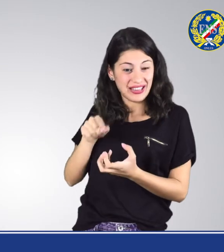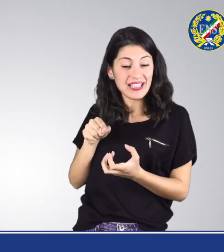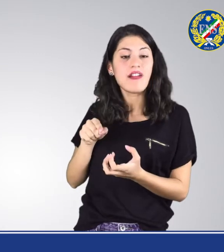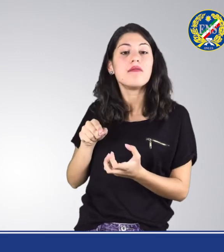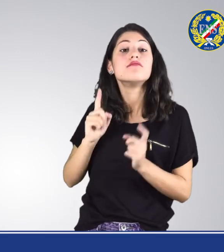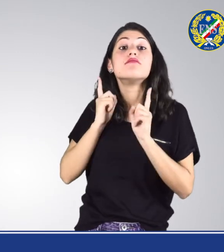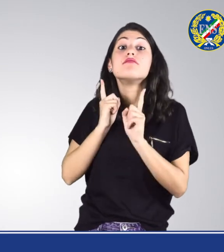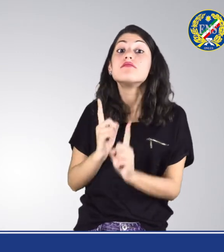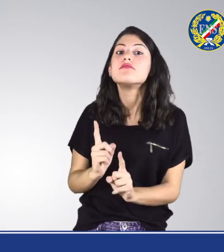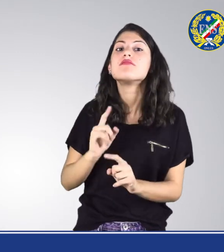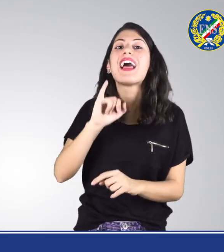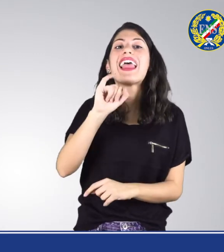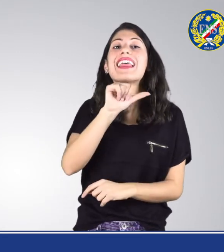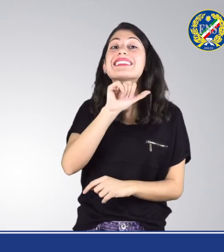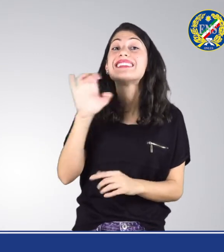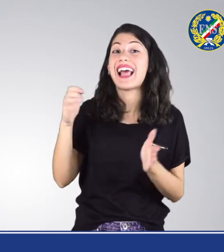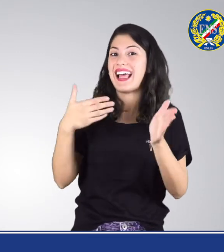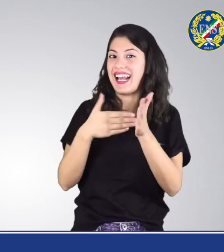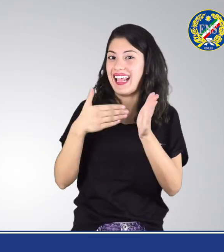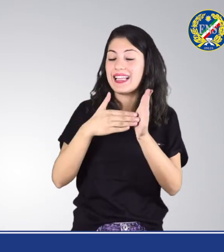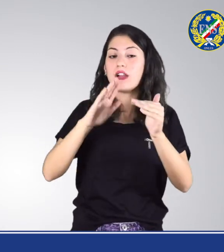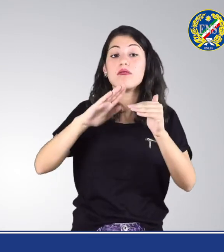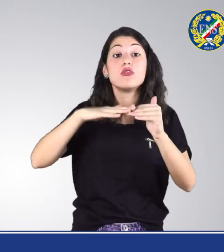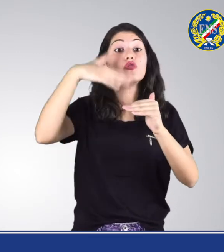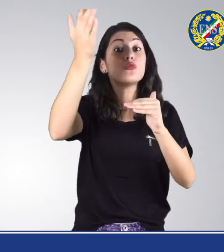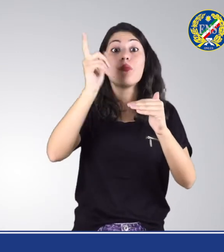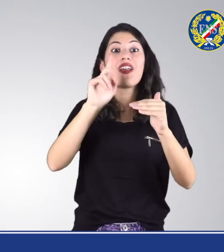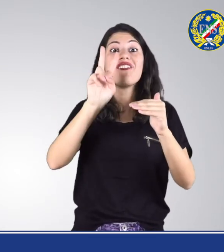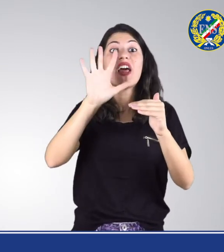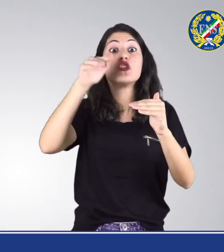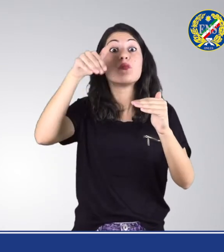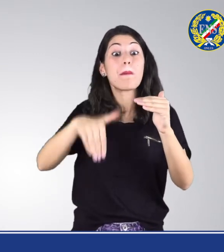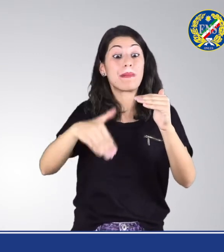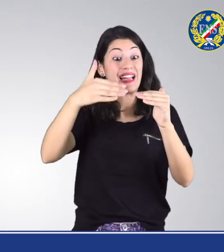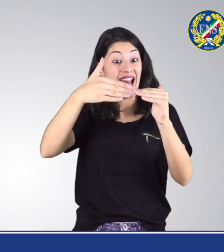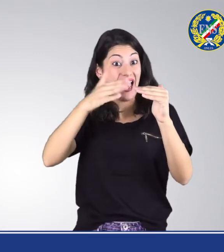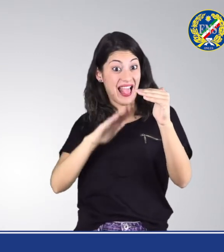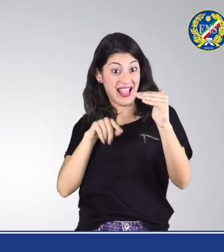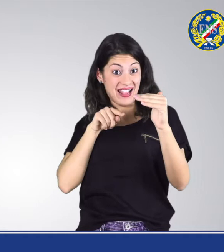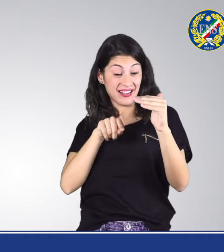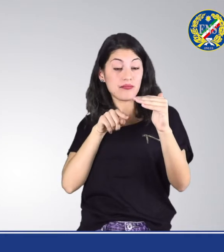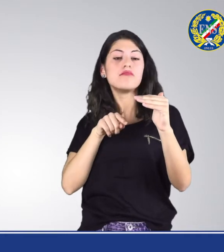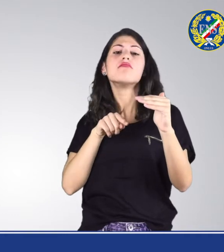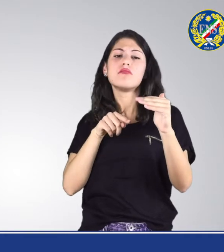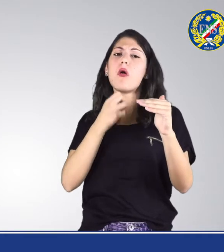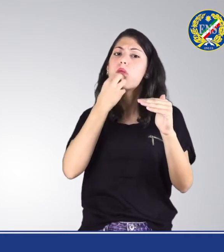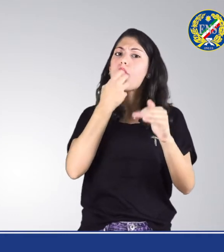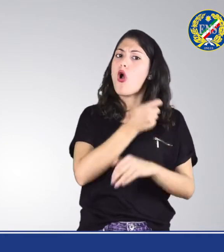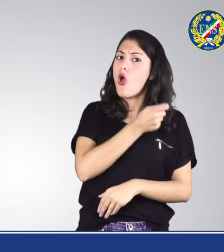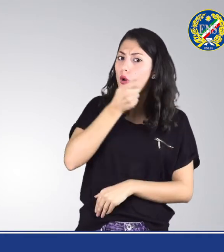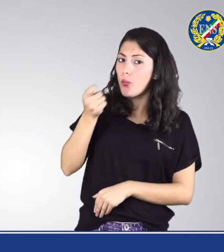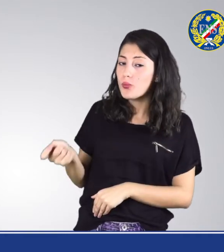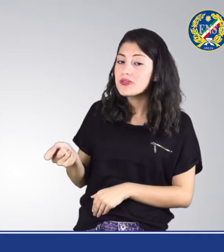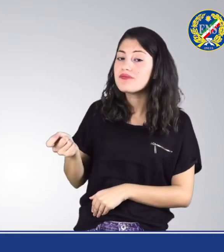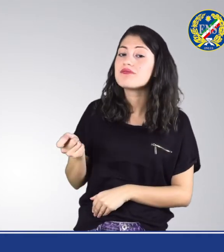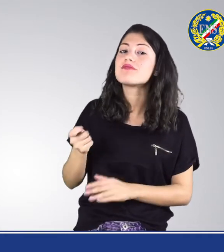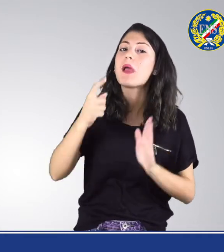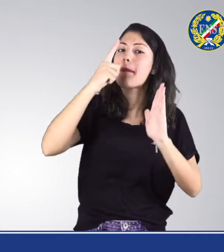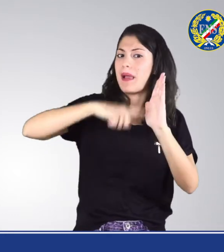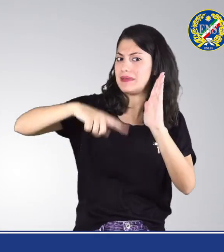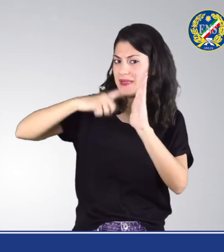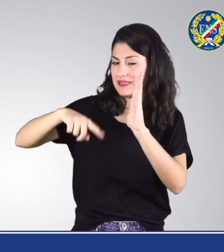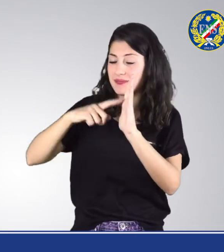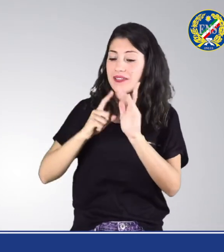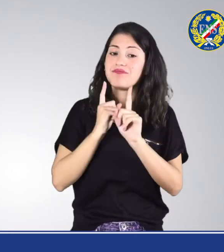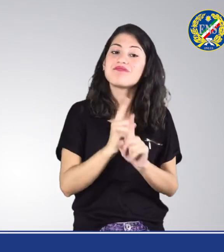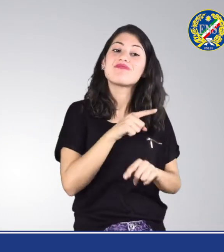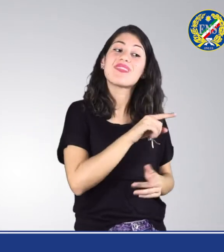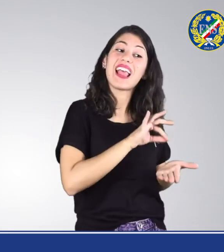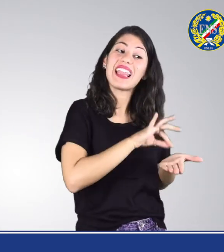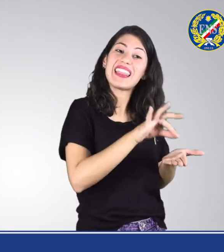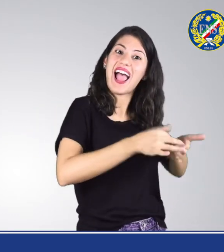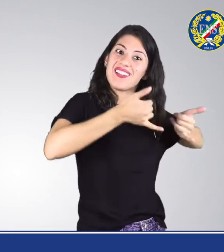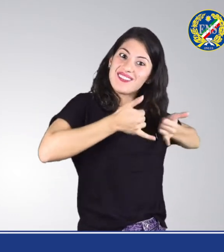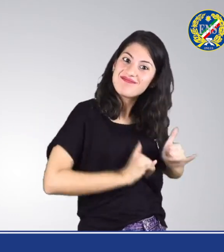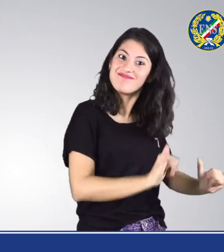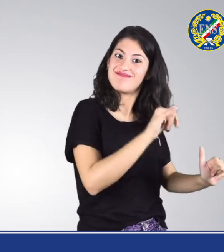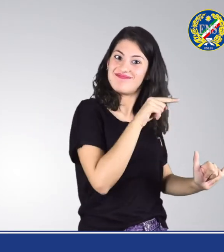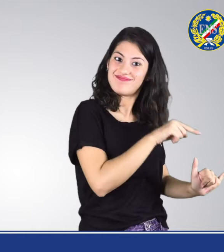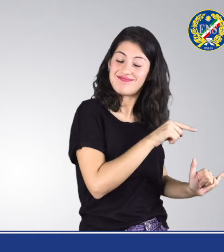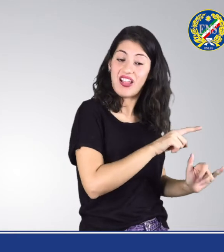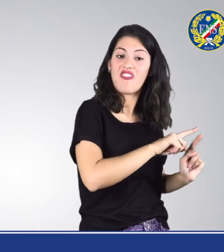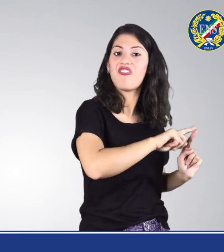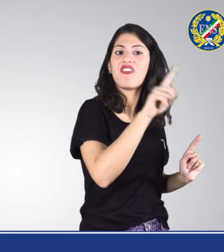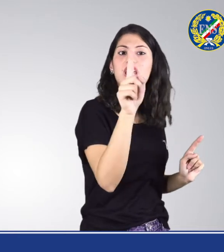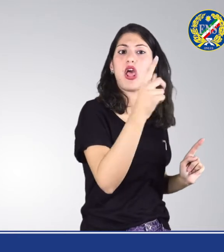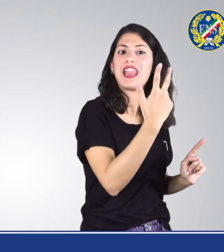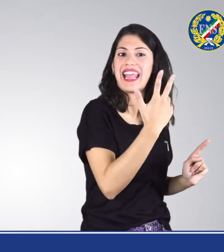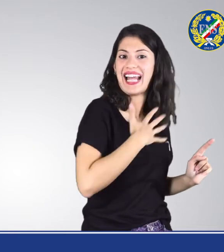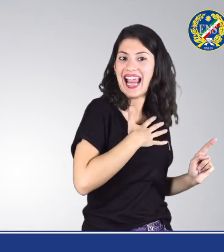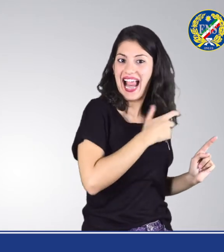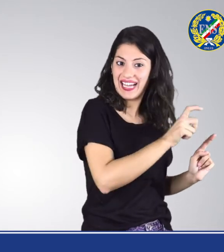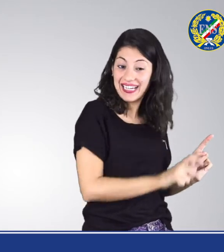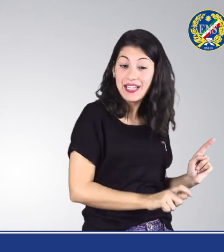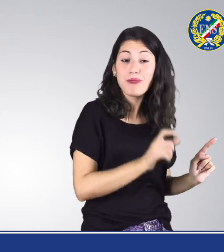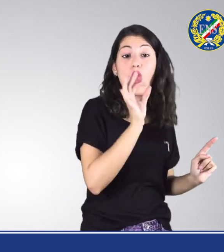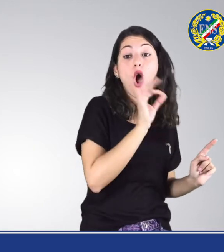e con un ISEE non superiore a 25.000 euro è previsto un assegno mensile dalla data di nascita fino al